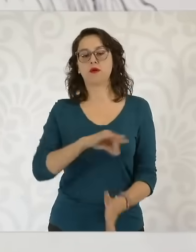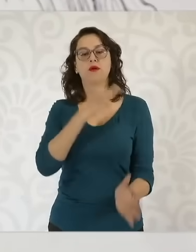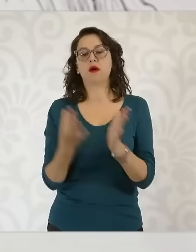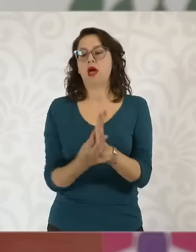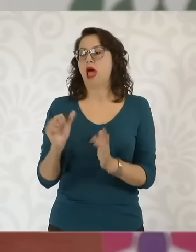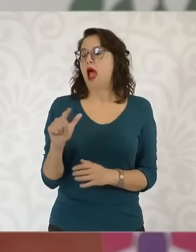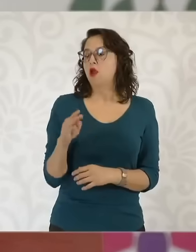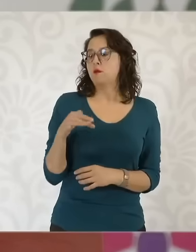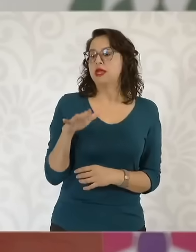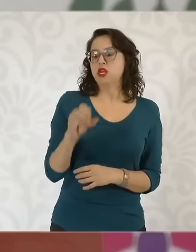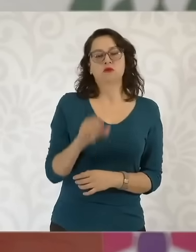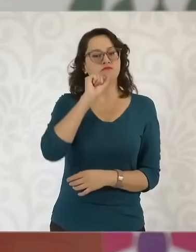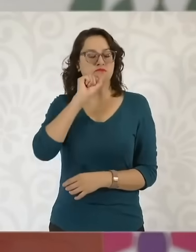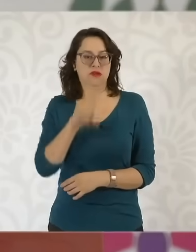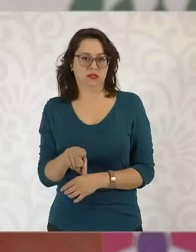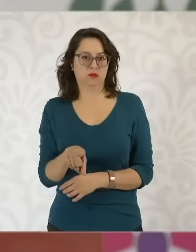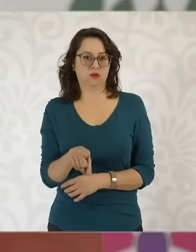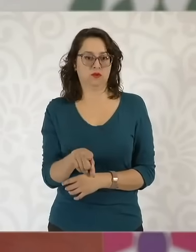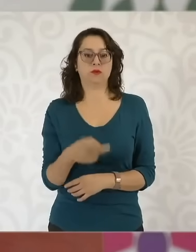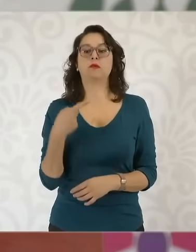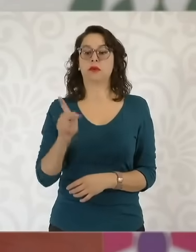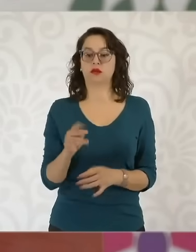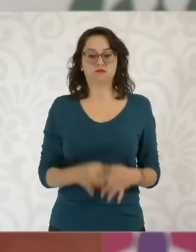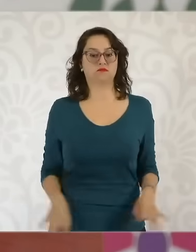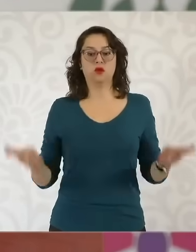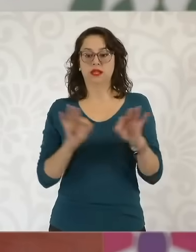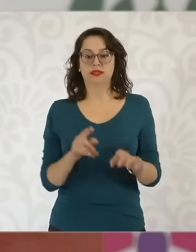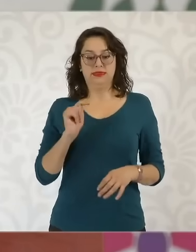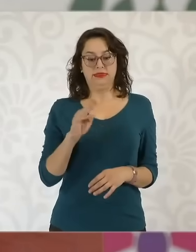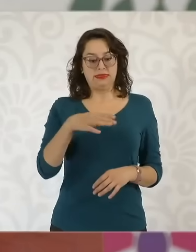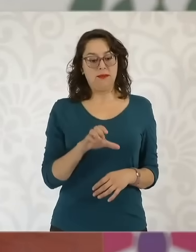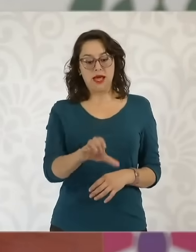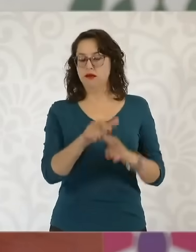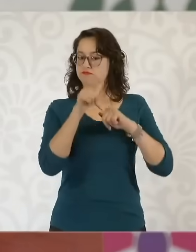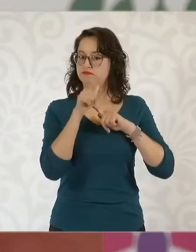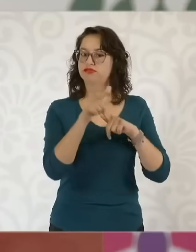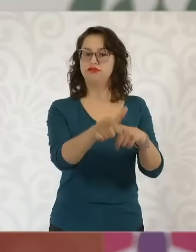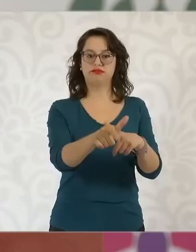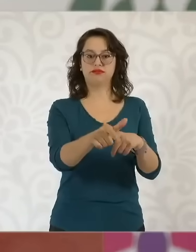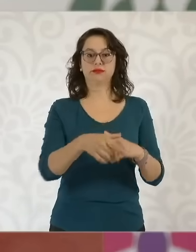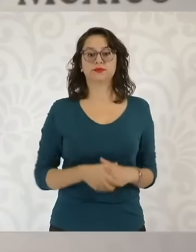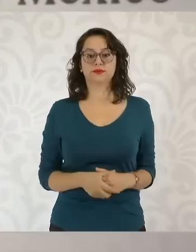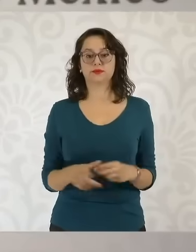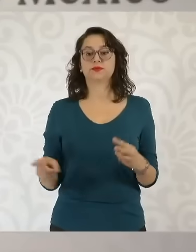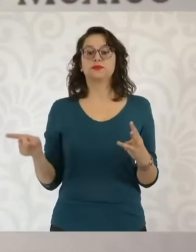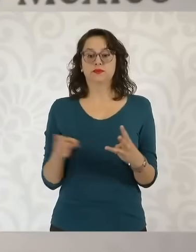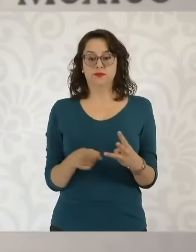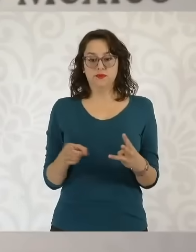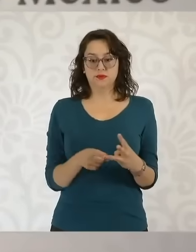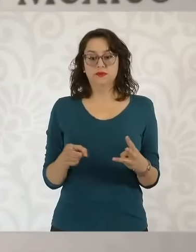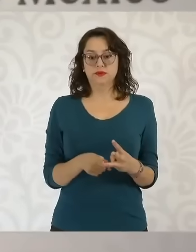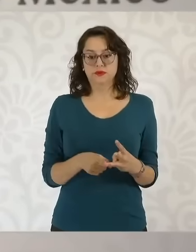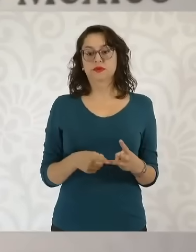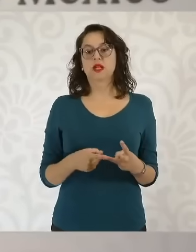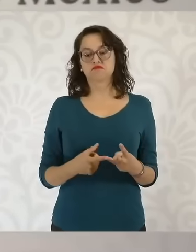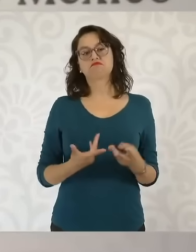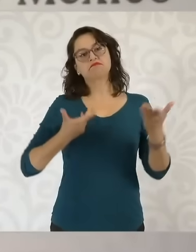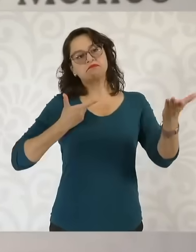es muy importante que se salvaguarda el tratado. Eh, tercero, pues mantener esta mesa de diálogo,